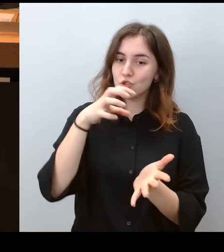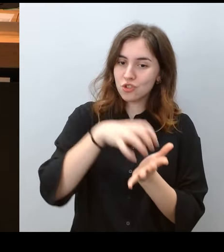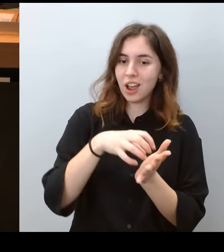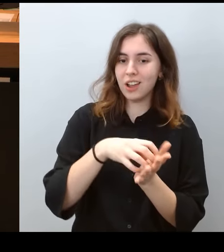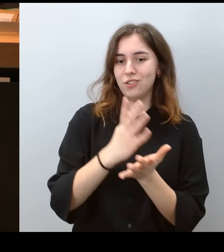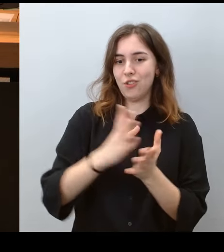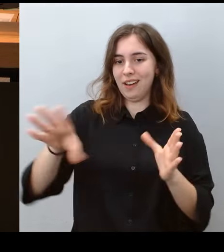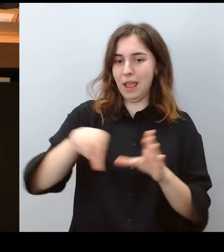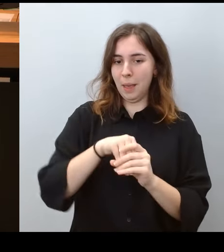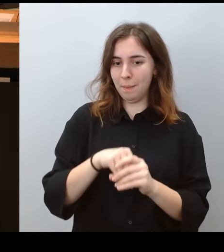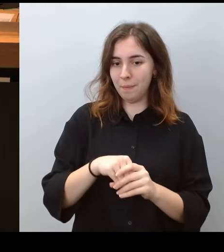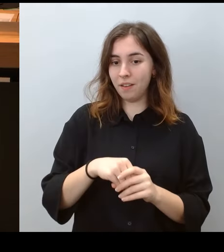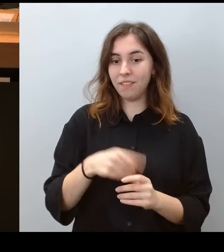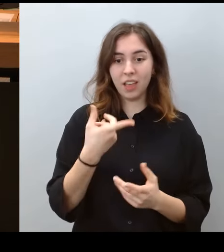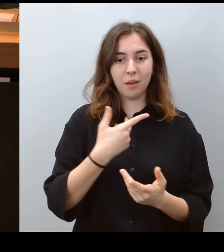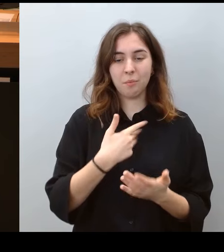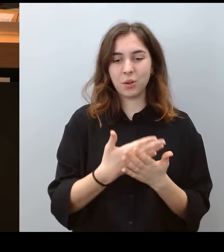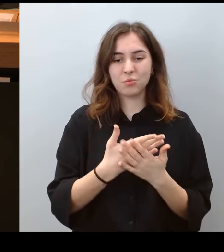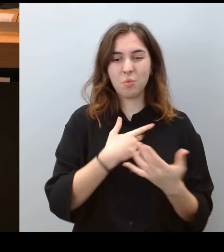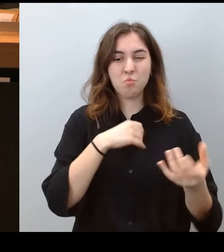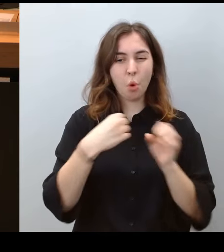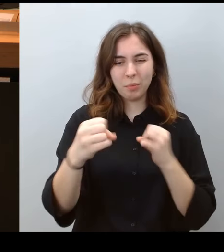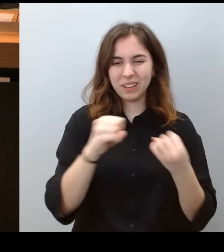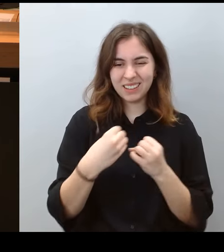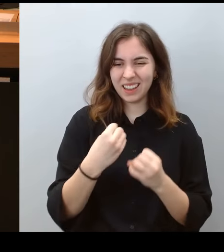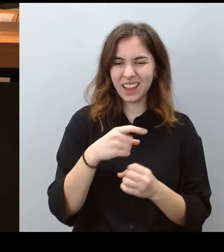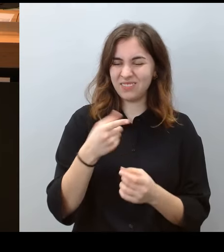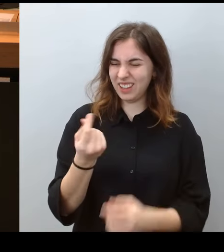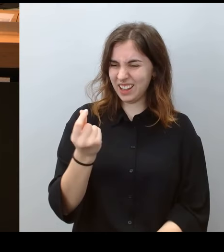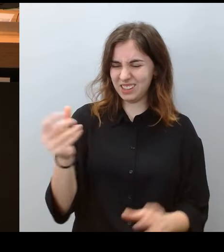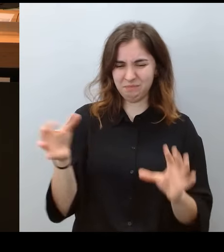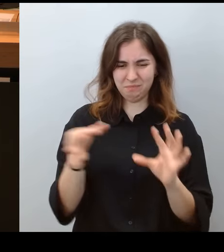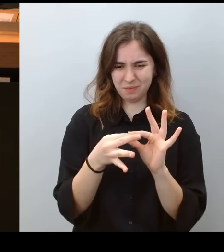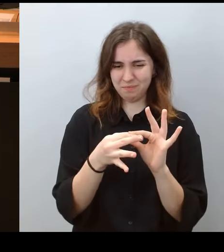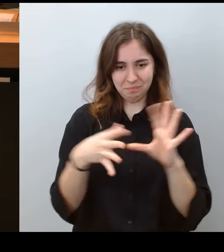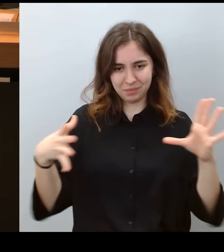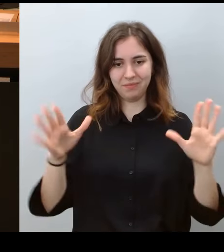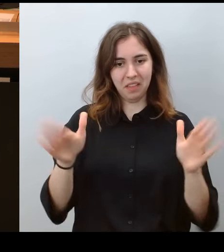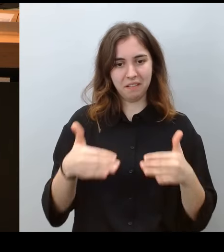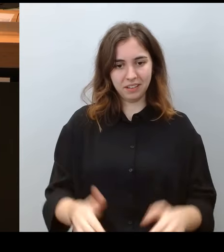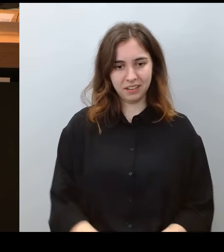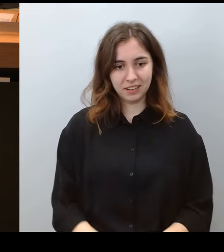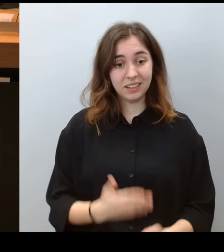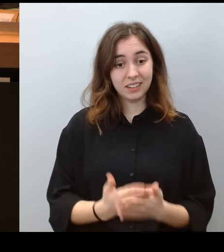Von einer Gesellschaft, in der der Gang ins Museum nicht nur Wohlhabenden vorbehalten ist, und von einem